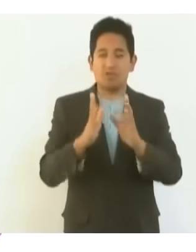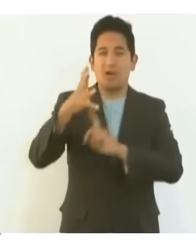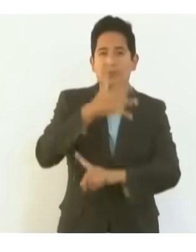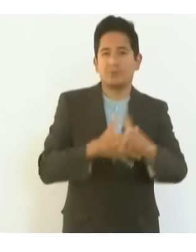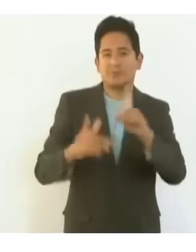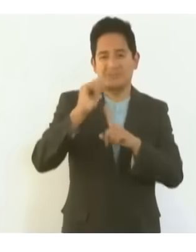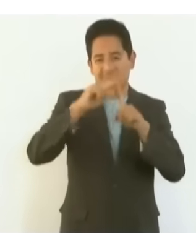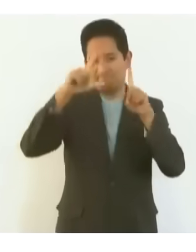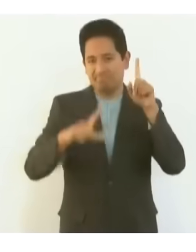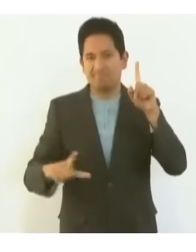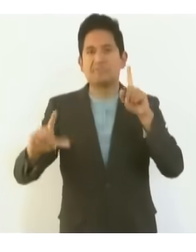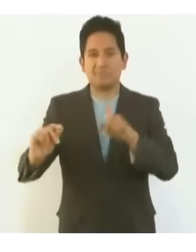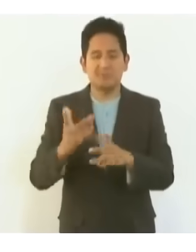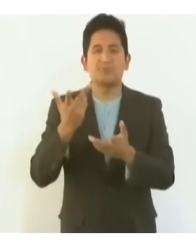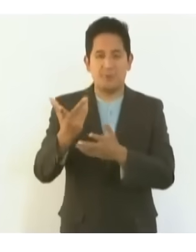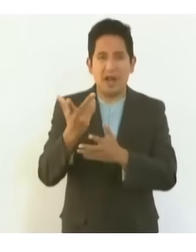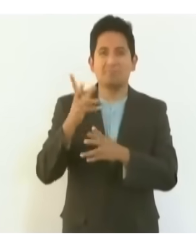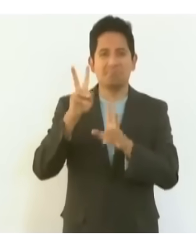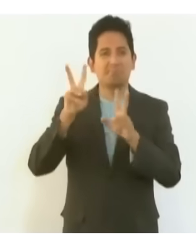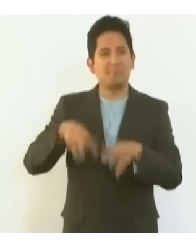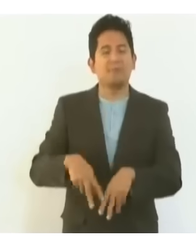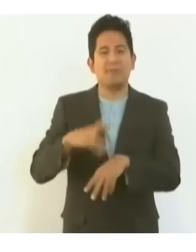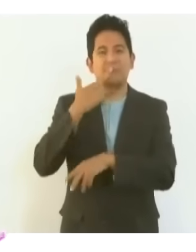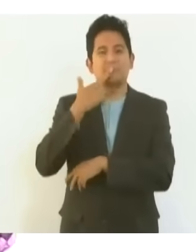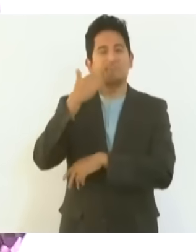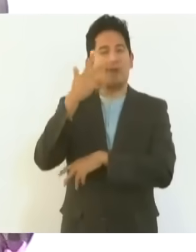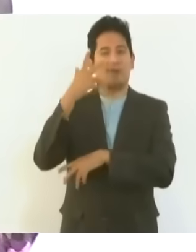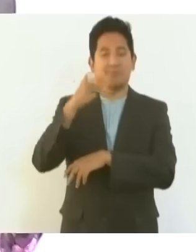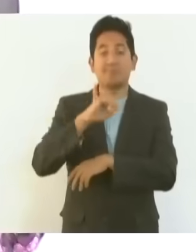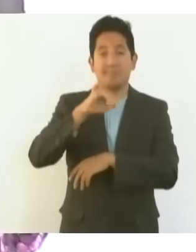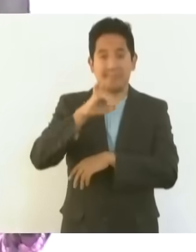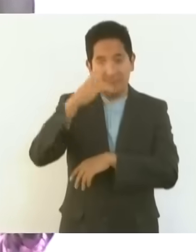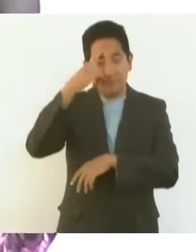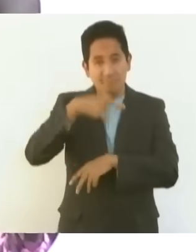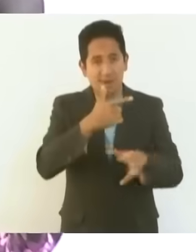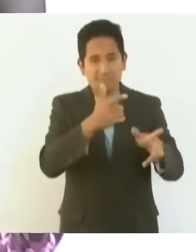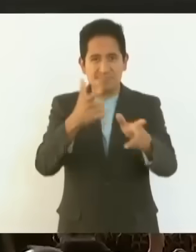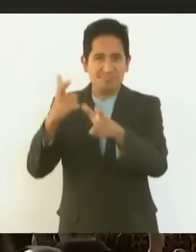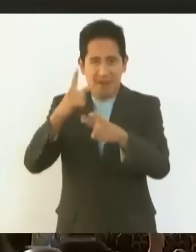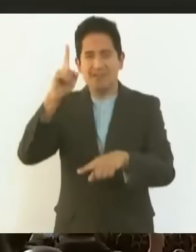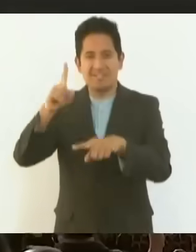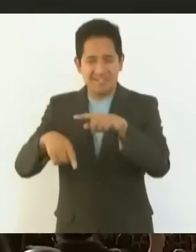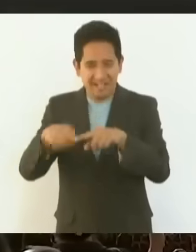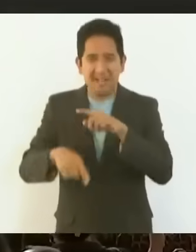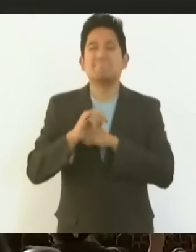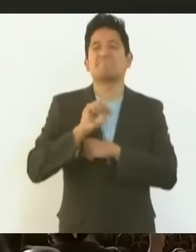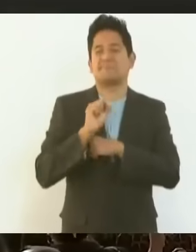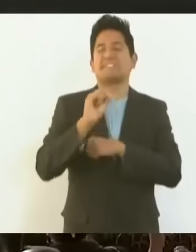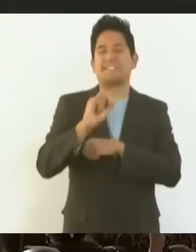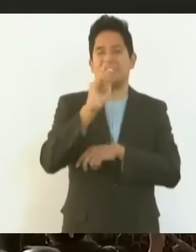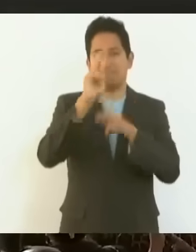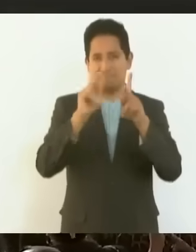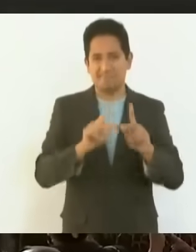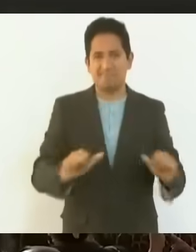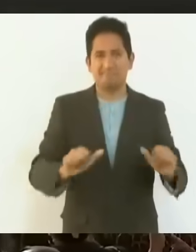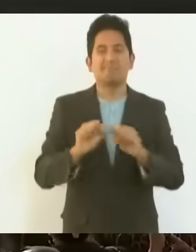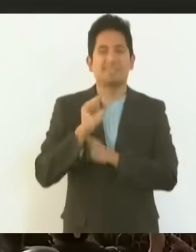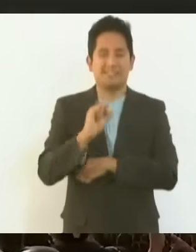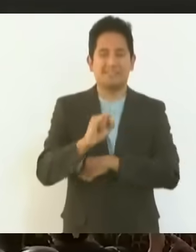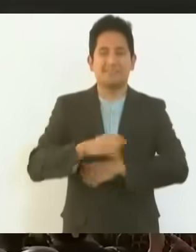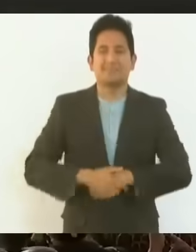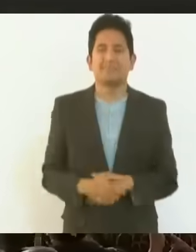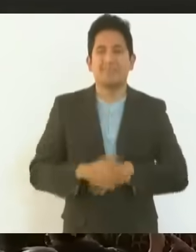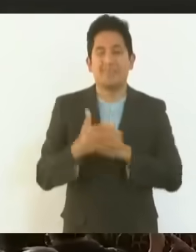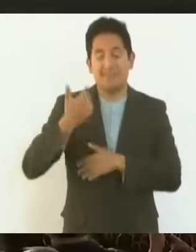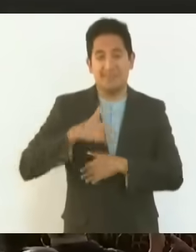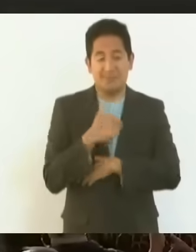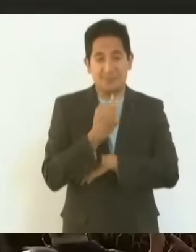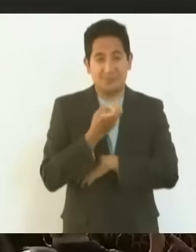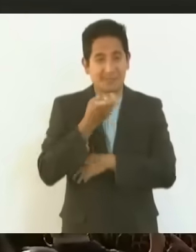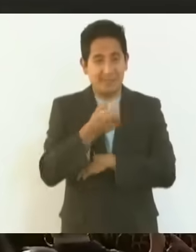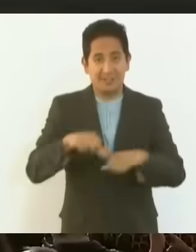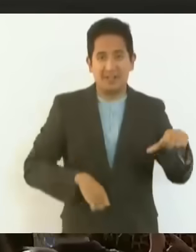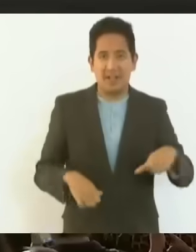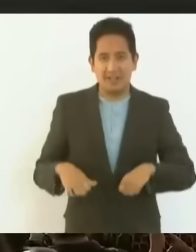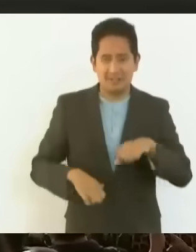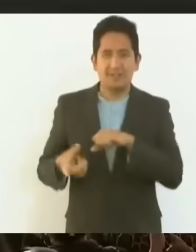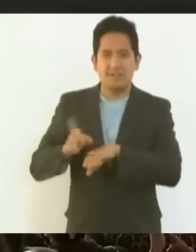que si al desarme, si a la paz, hacemos el día de hoy un gran homenaje a esa tarea diaria y estamos